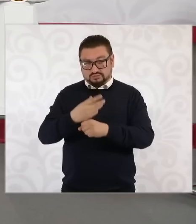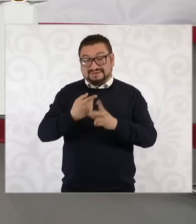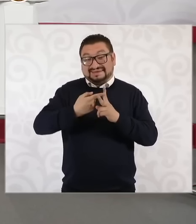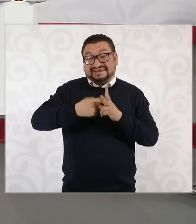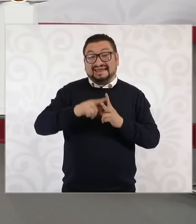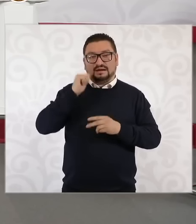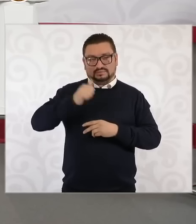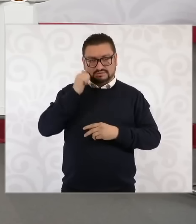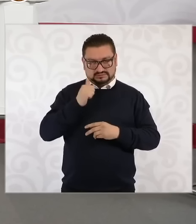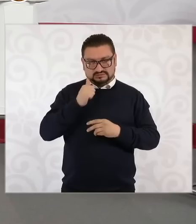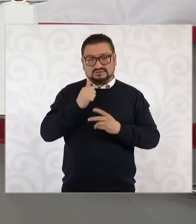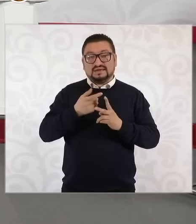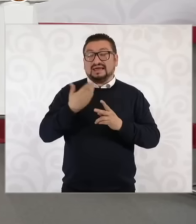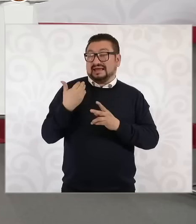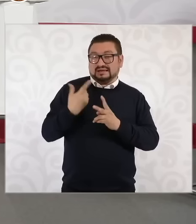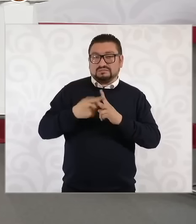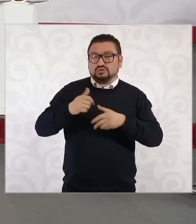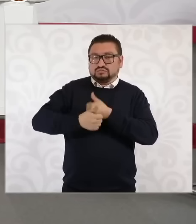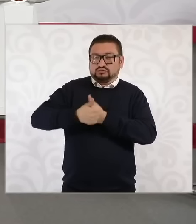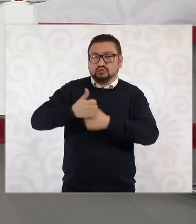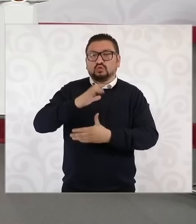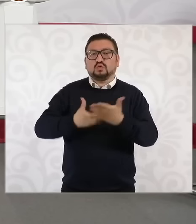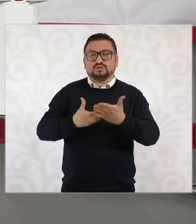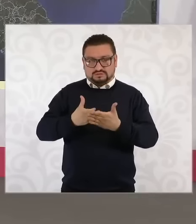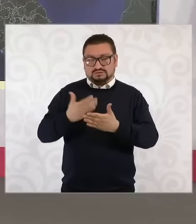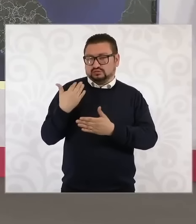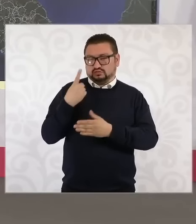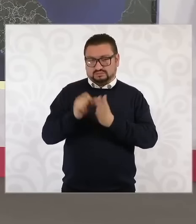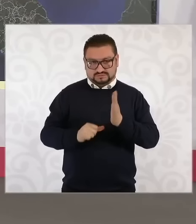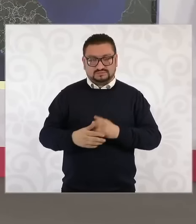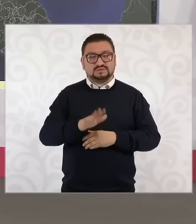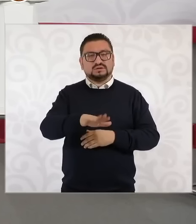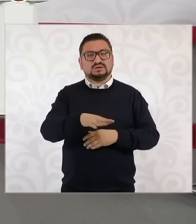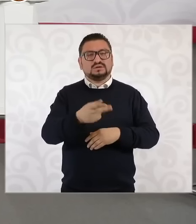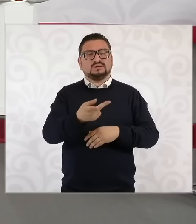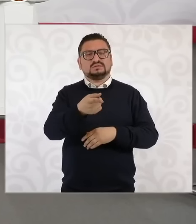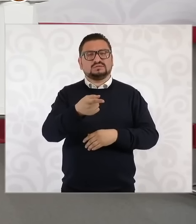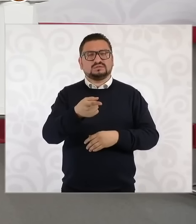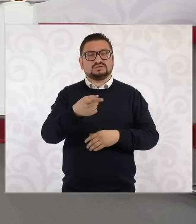estuvieron en proceso de licitación el mes pasado. La siguiente nada más ahí son las lluvias que